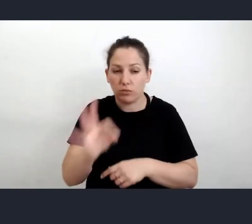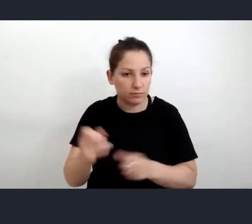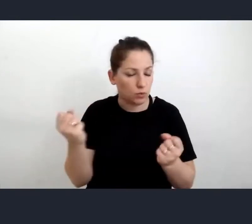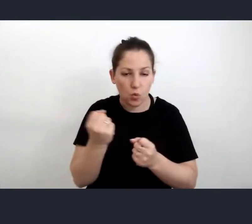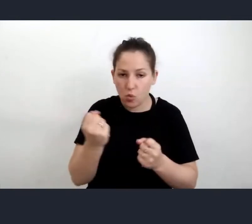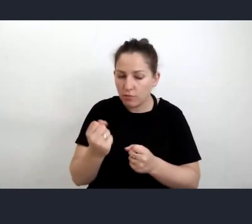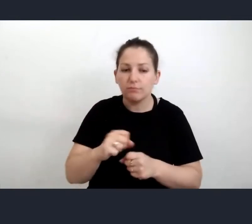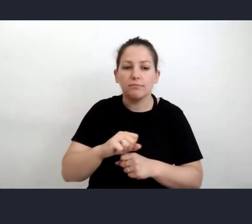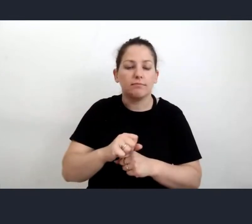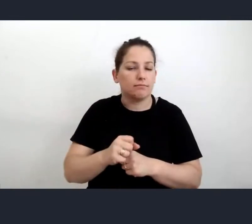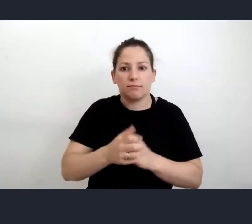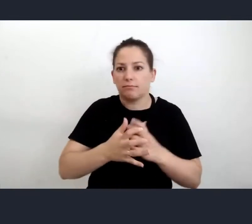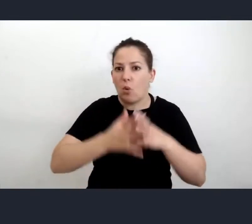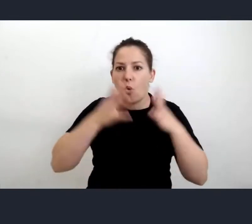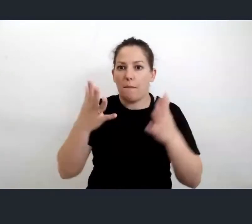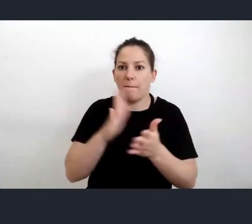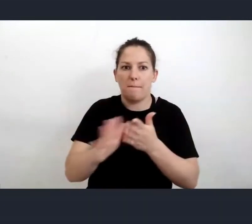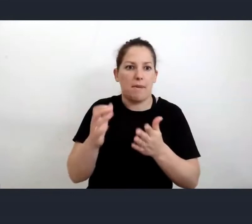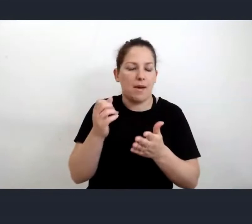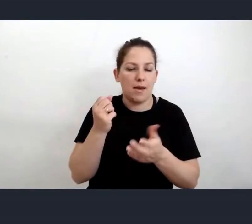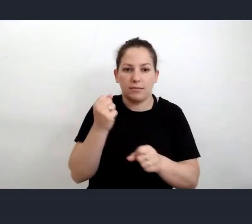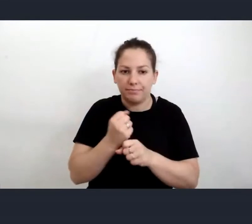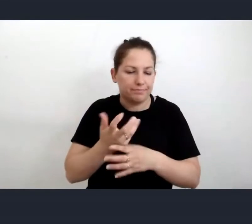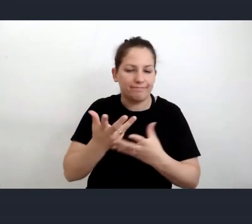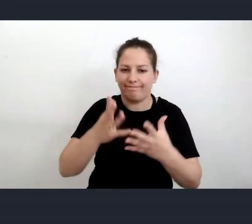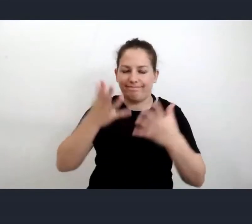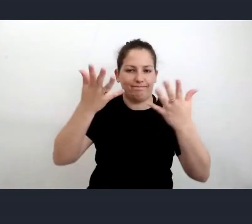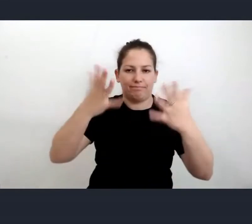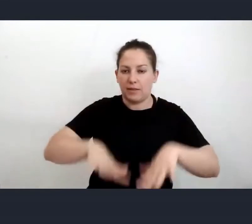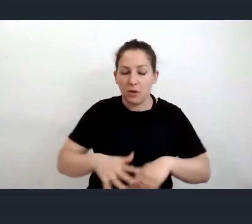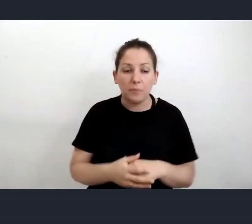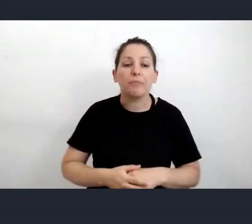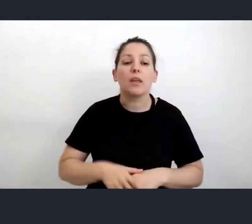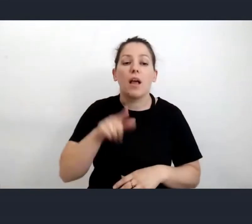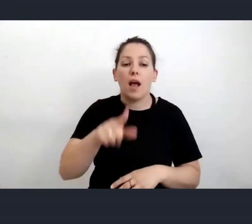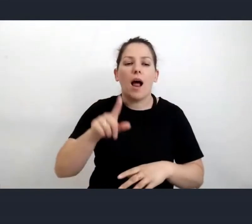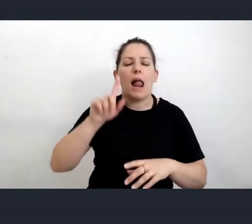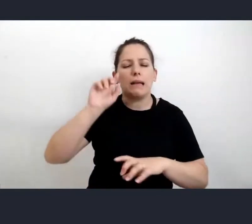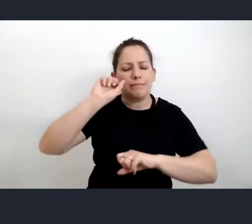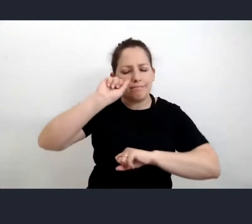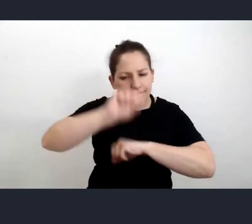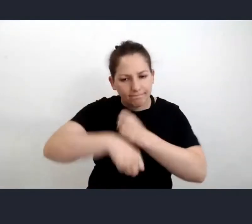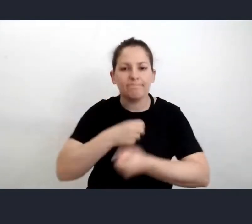W zasadzie wszystko się zawaliło. Natomiast przez taki upór i przez mądrość mieszkańców naszego miasta,